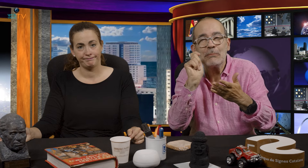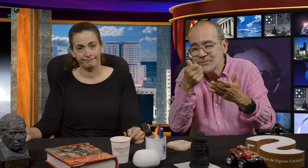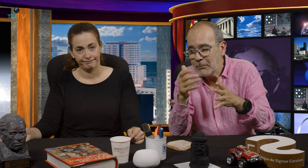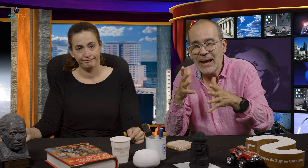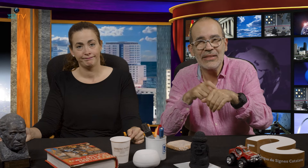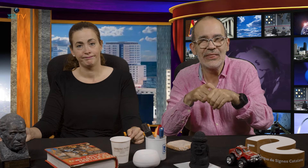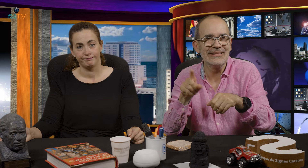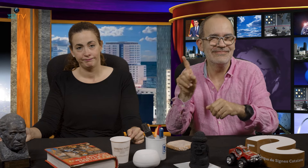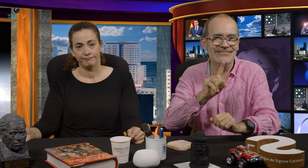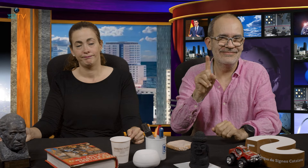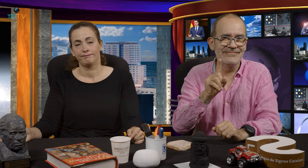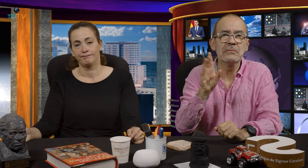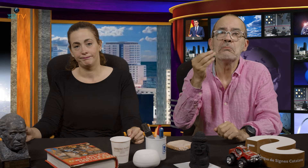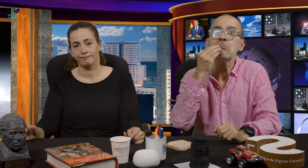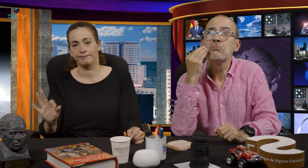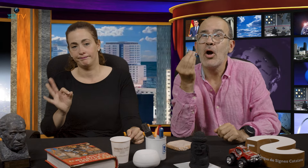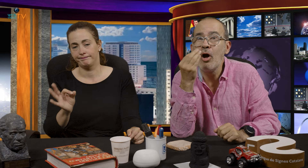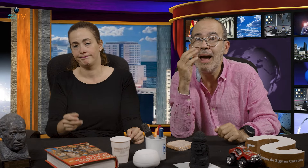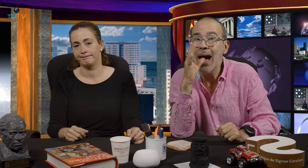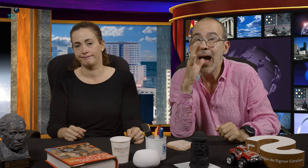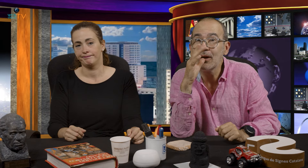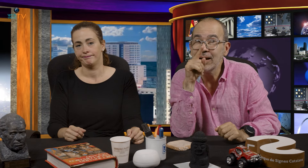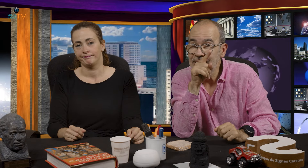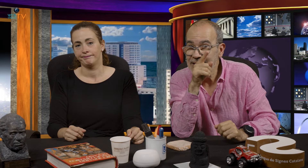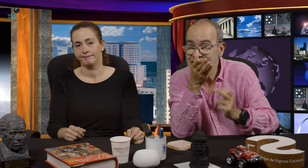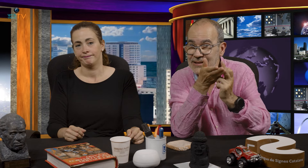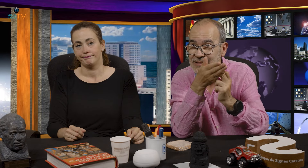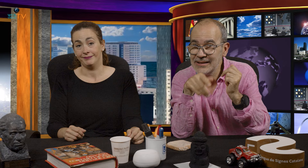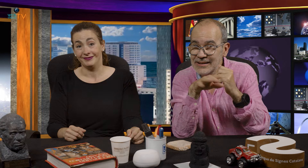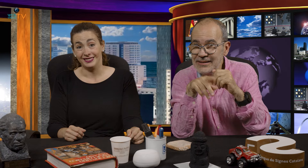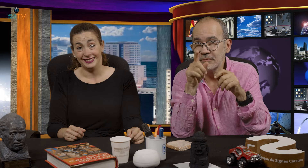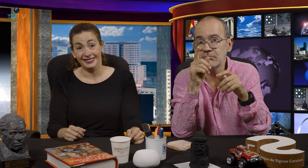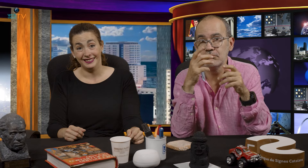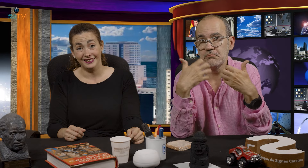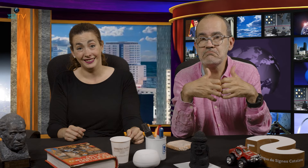no deberíamos usarlos. Es mejor el agua de la máquina que usan en Jeju.